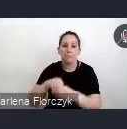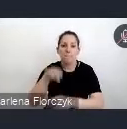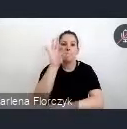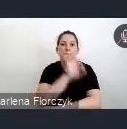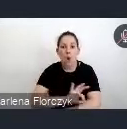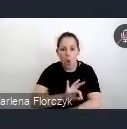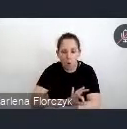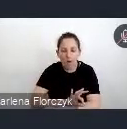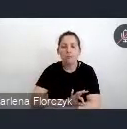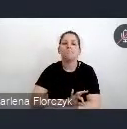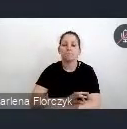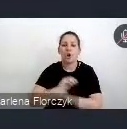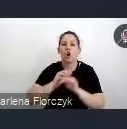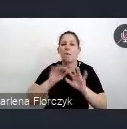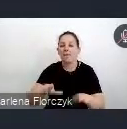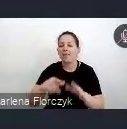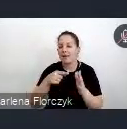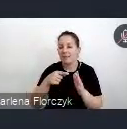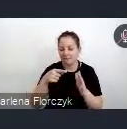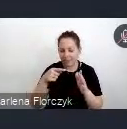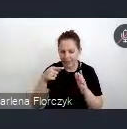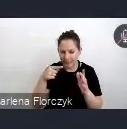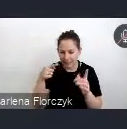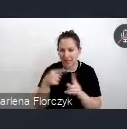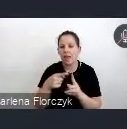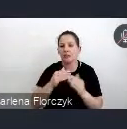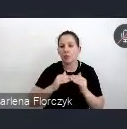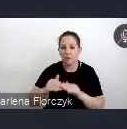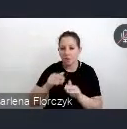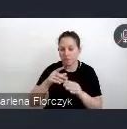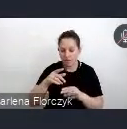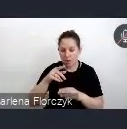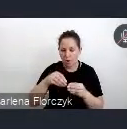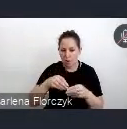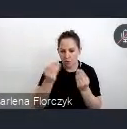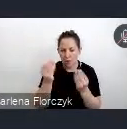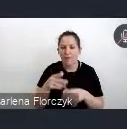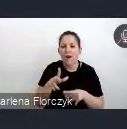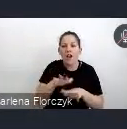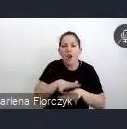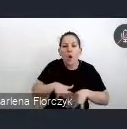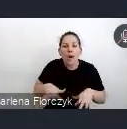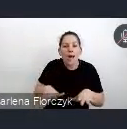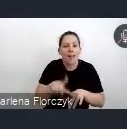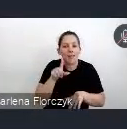Globalne Cele Zrównoważonego Rozwoju na poziomie lokalnym, prowadzony przez URBACT,